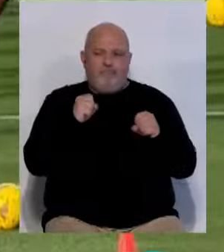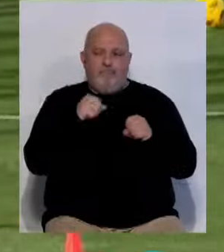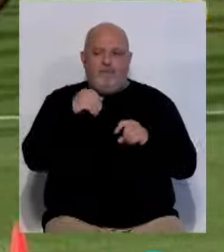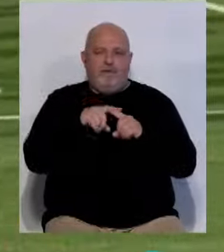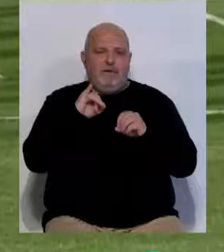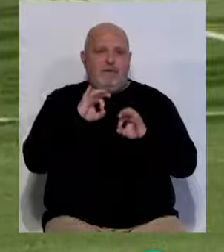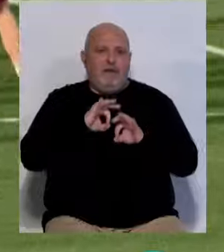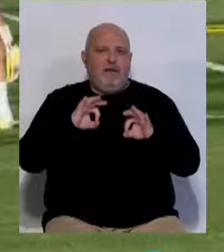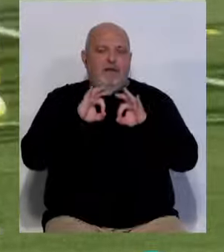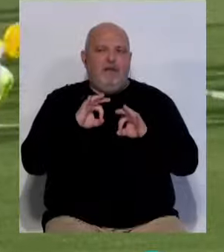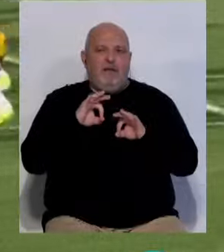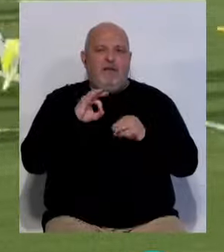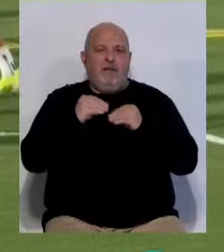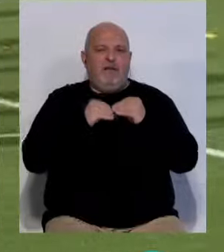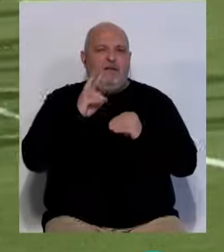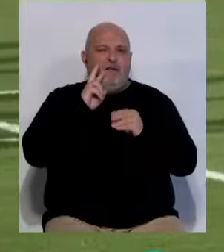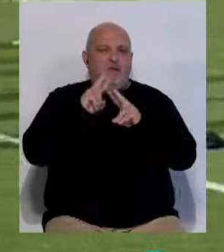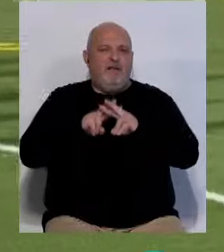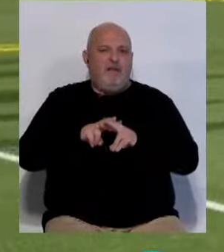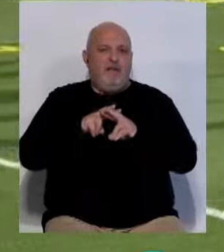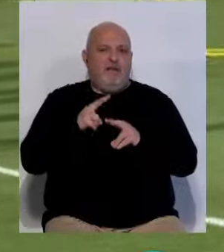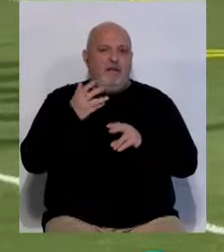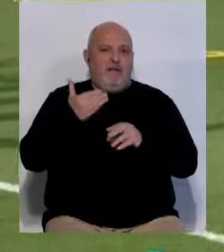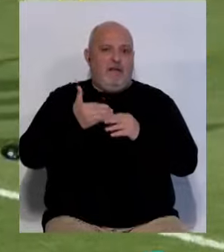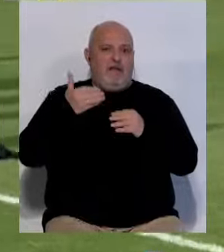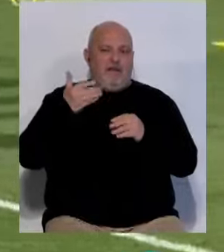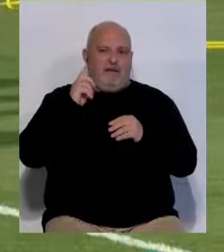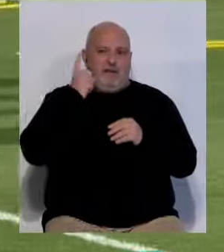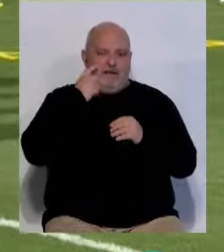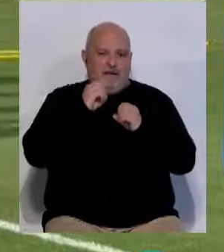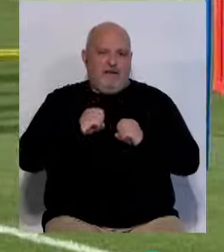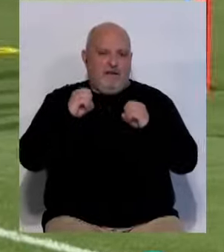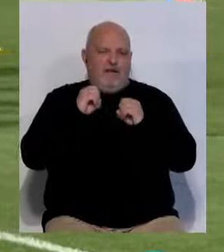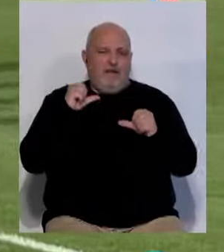de recuperarlo primero que hab había que haberlo encontrado vamos no ve Qué daño Lleva más Rober